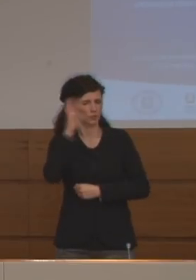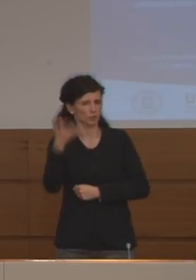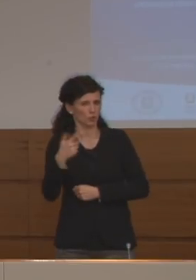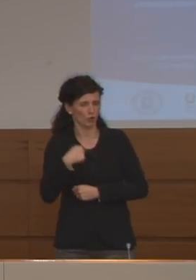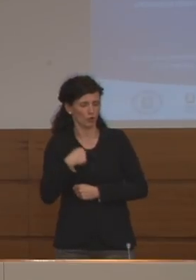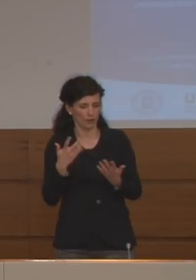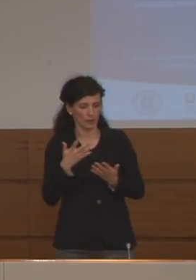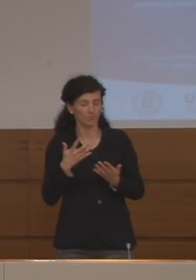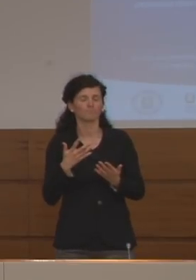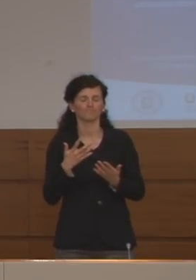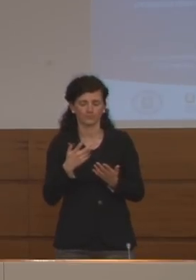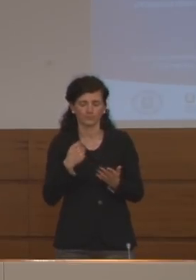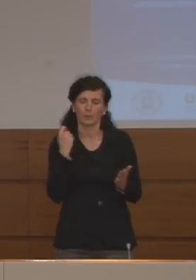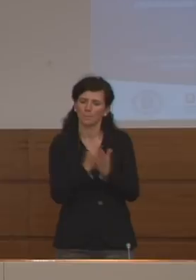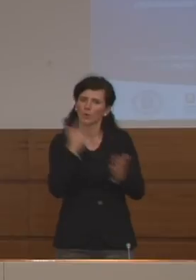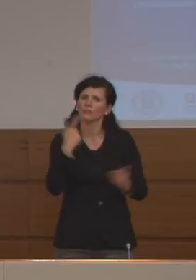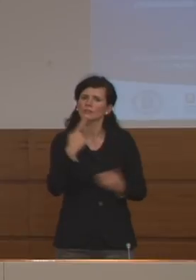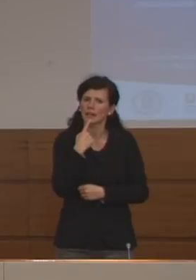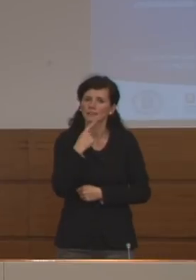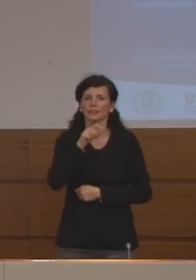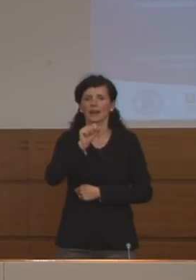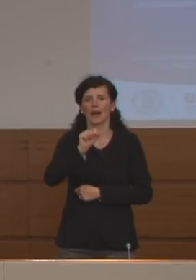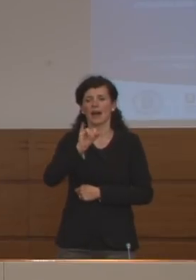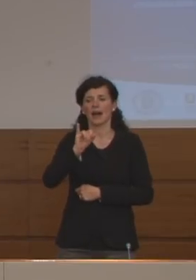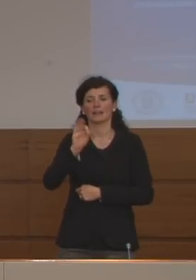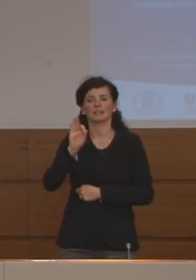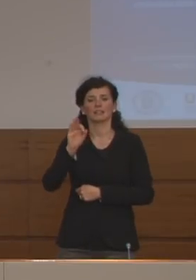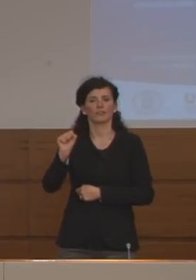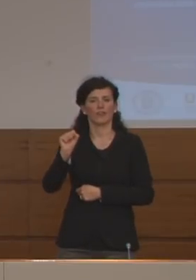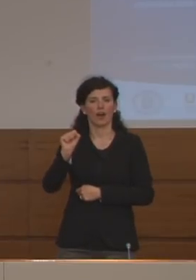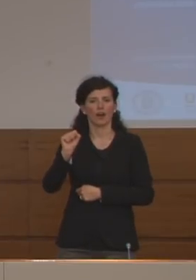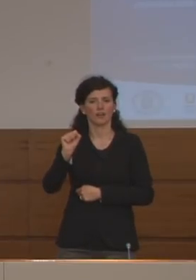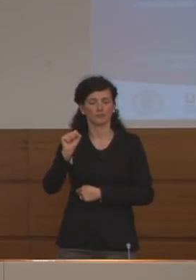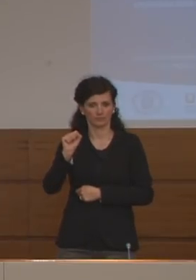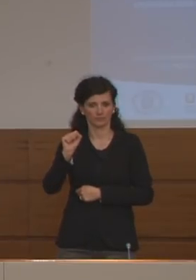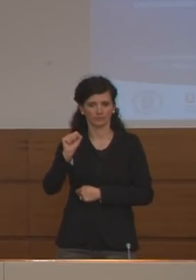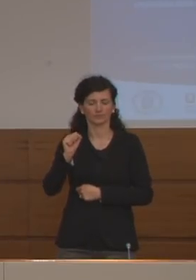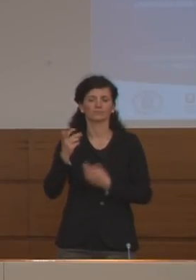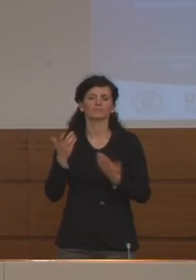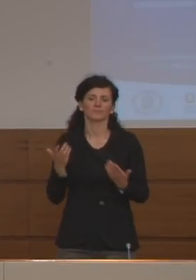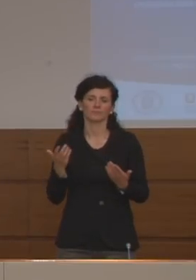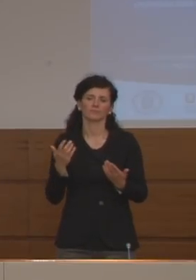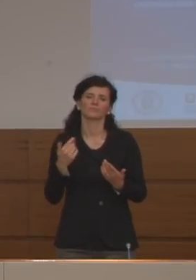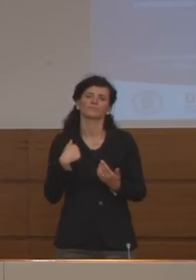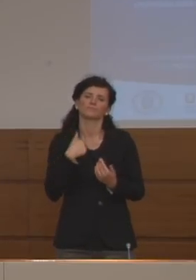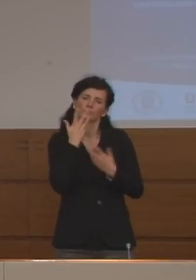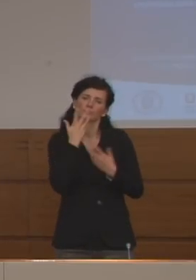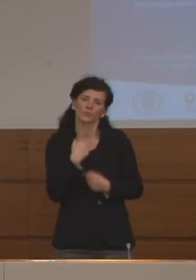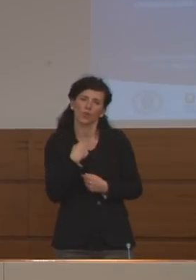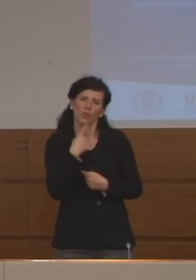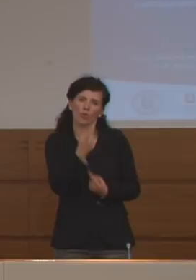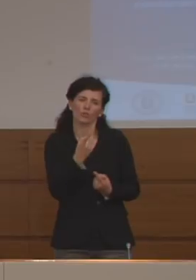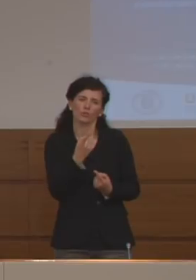E permettetemi subito di fare un augurio personale per una pronta